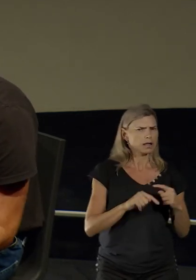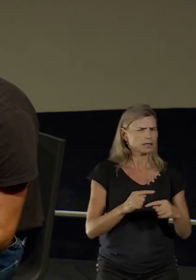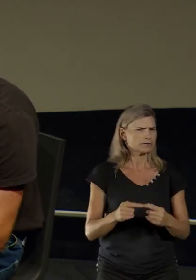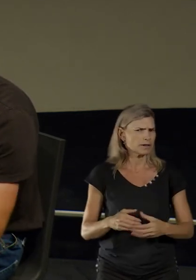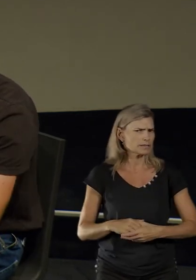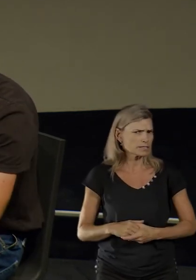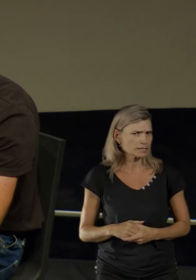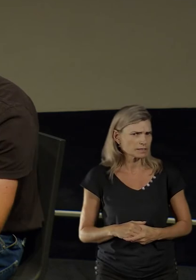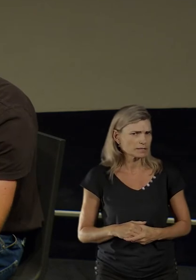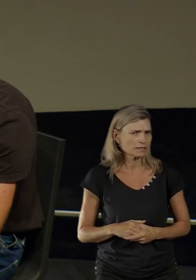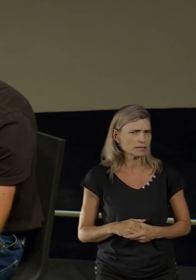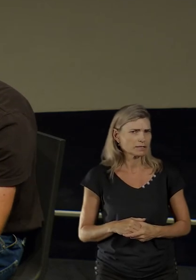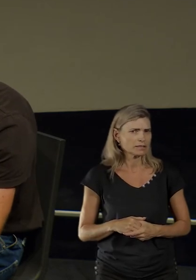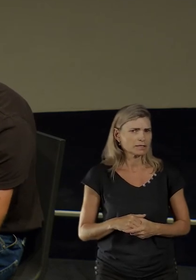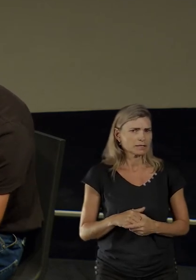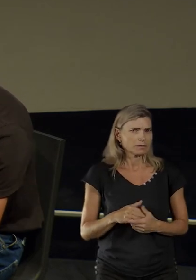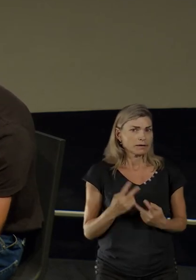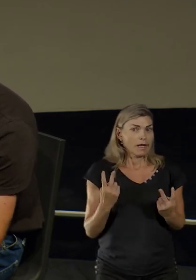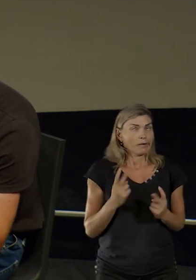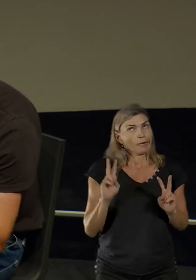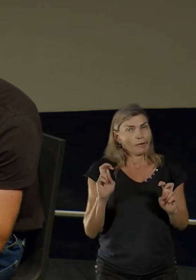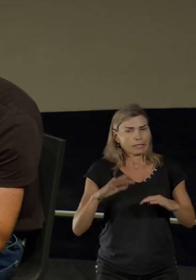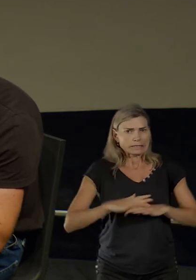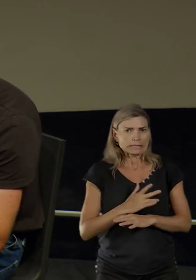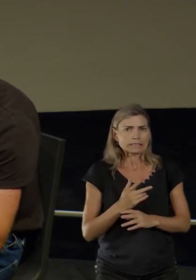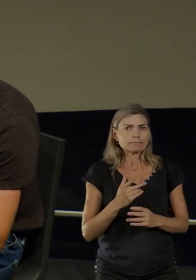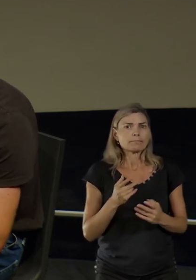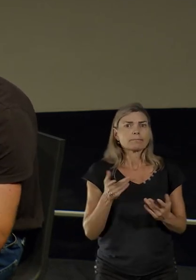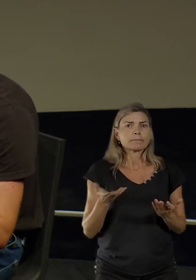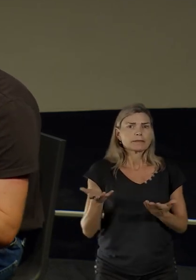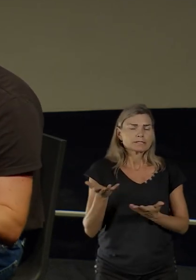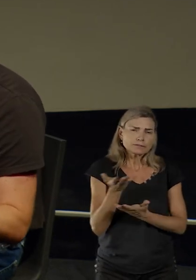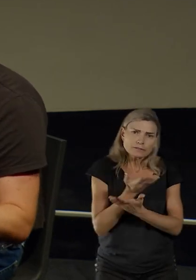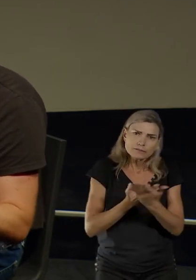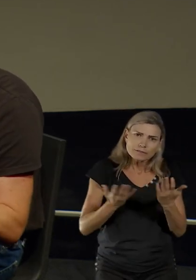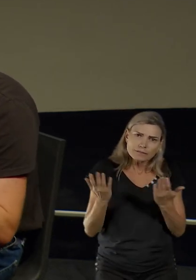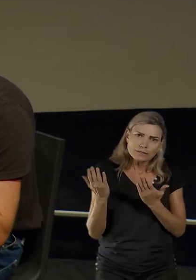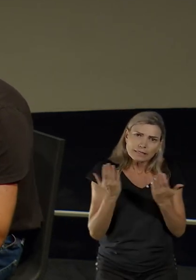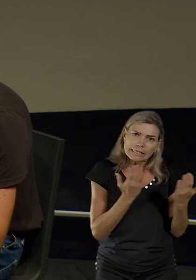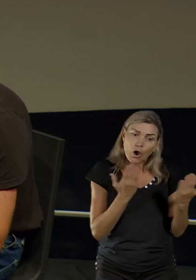Já neříkám... Teď jenom, beru to jako teoretickou debatu, já neříkám, že to tady chci.